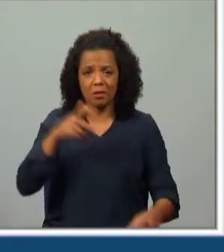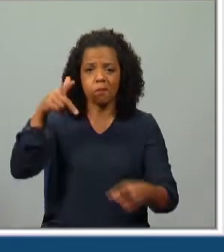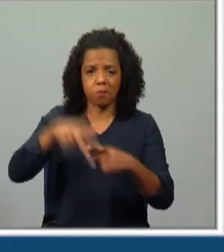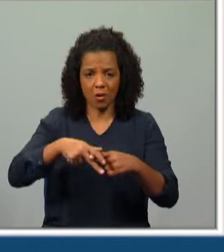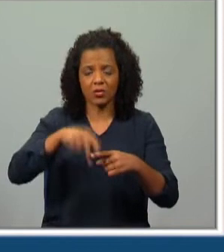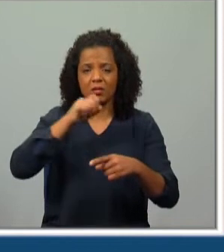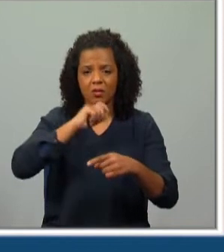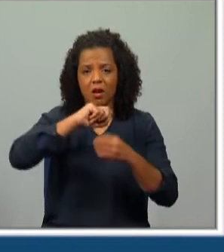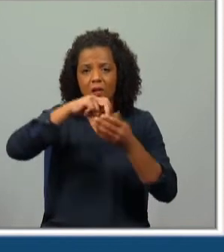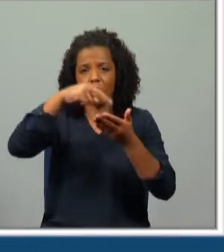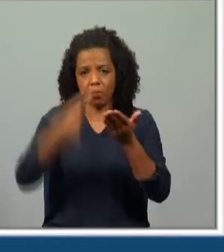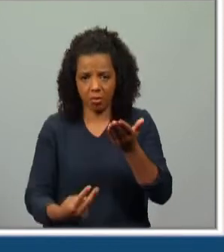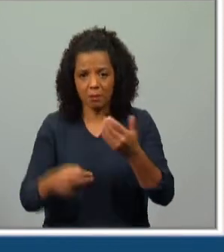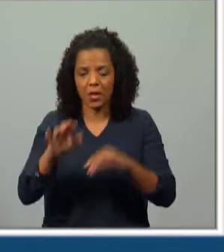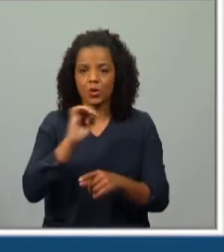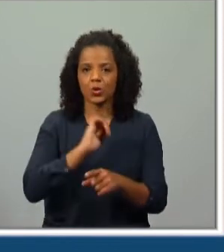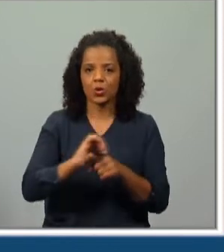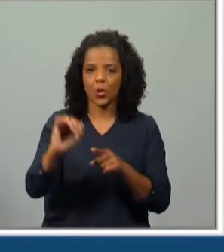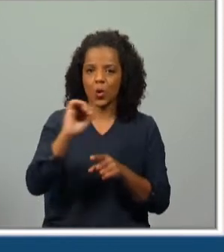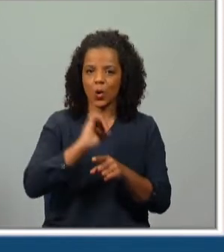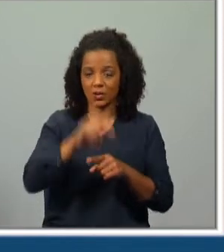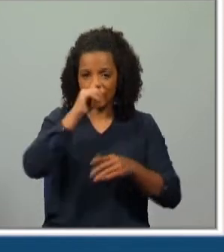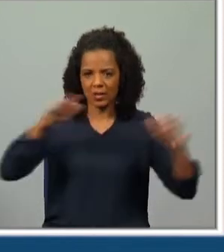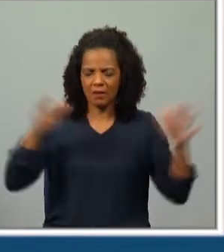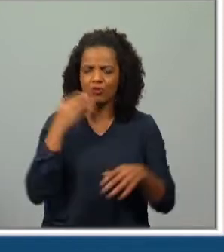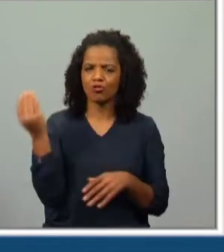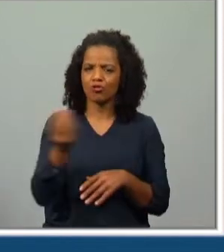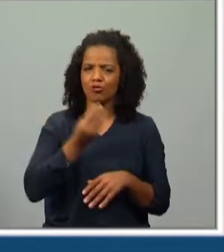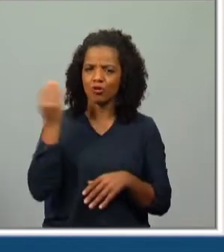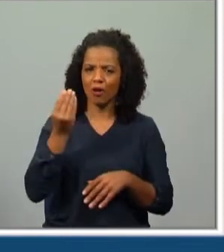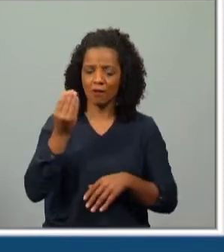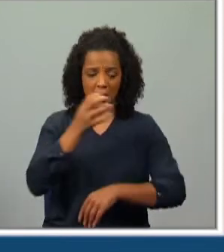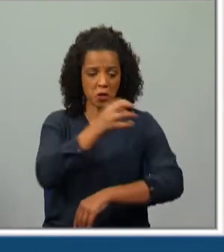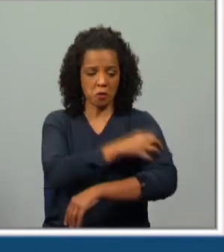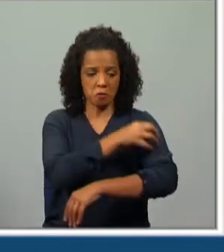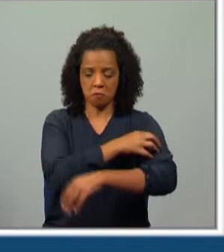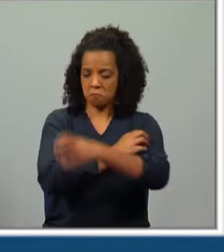abaixo por sorte era uma Gaivota jovem e os músculos respondiam em Boa Forma 幸運的是，下面是一隻年輕的海鷗和肌肉反應良好